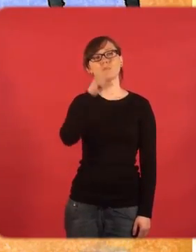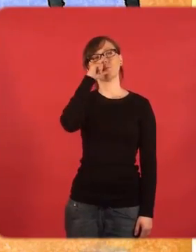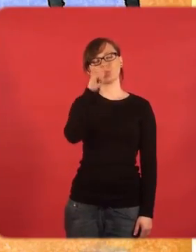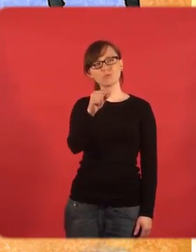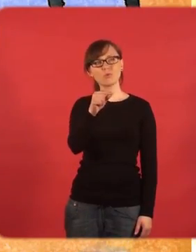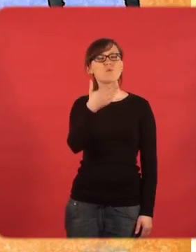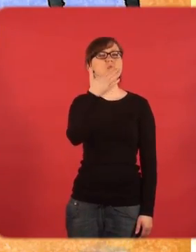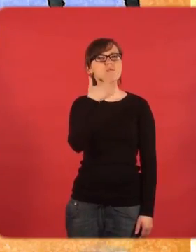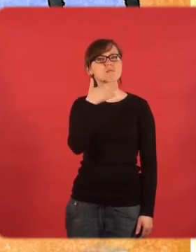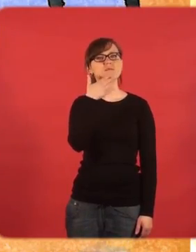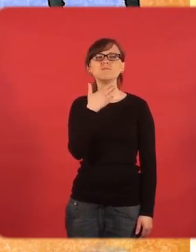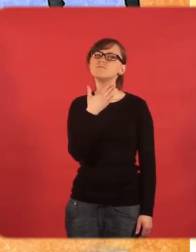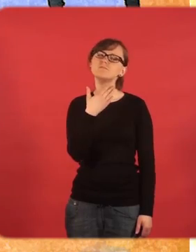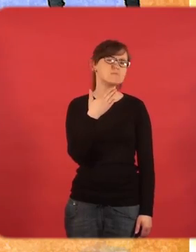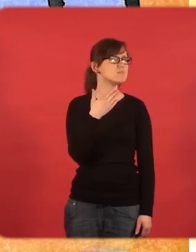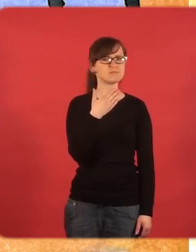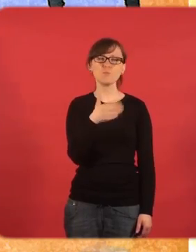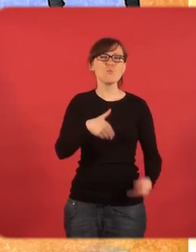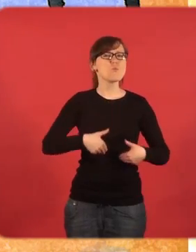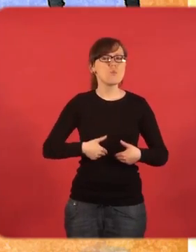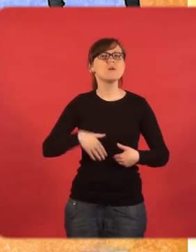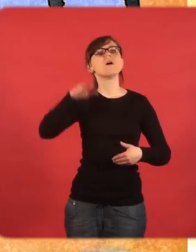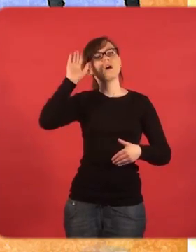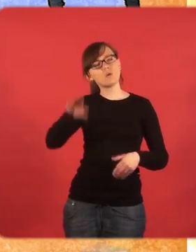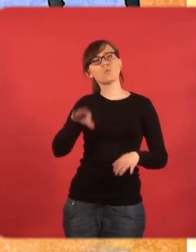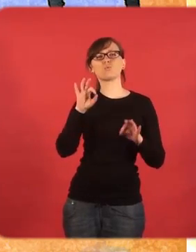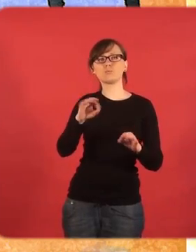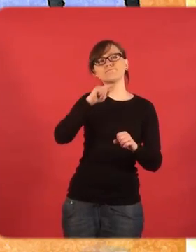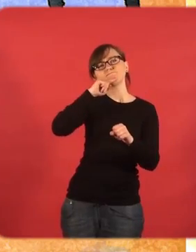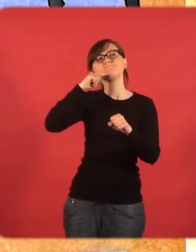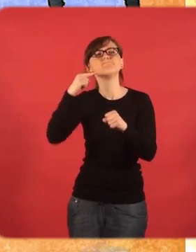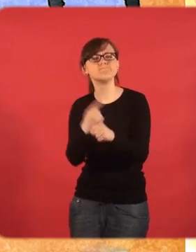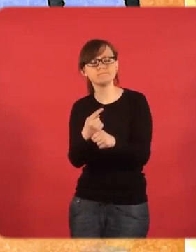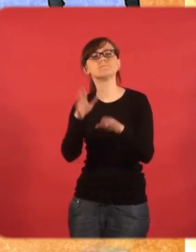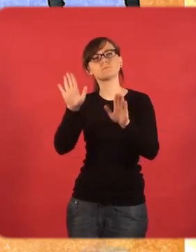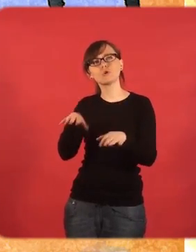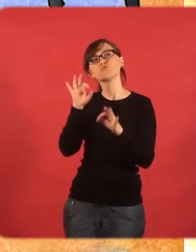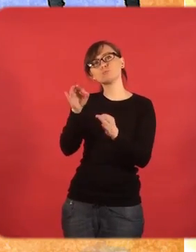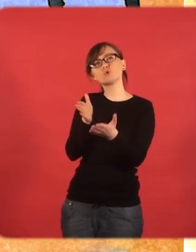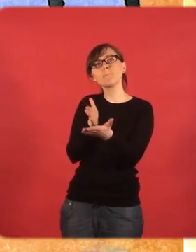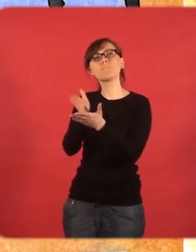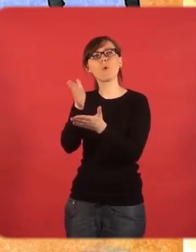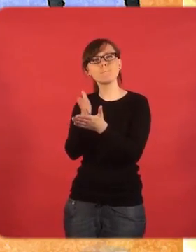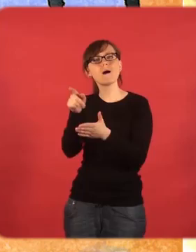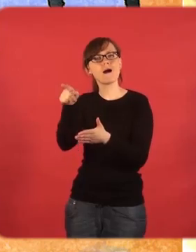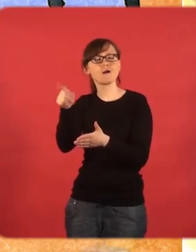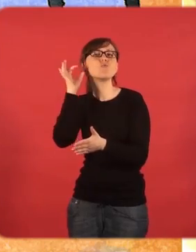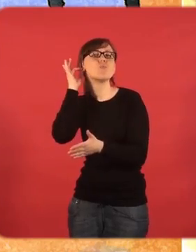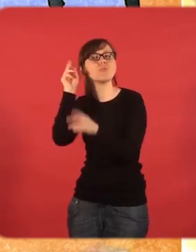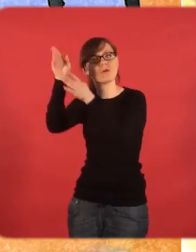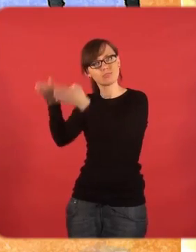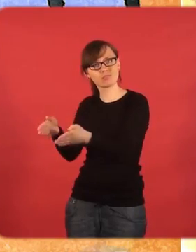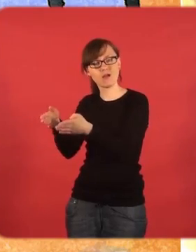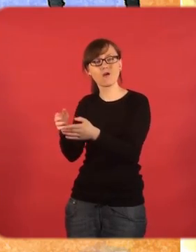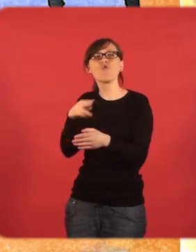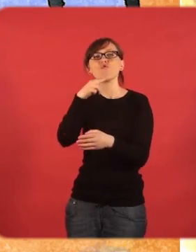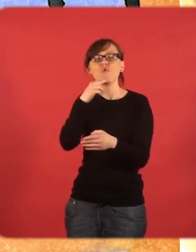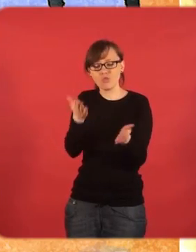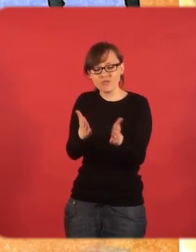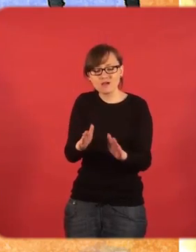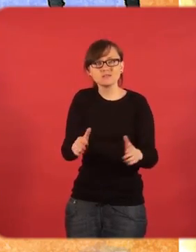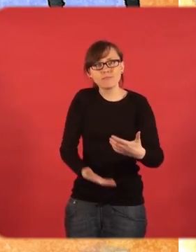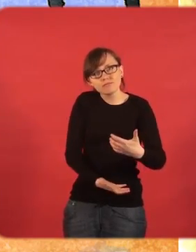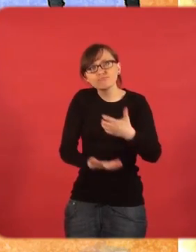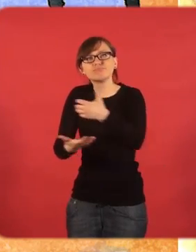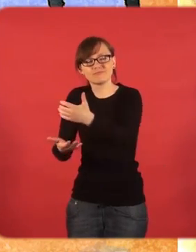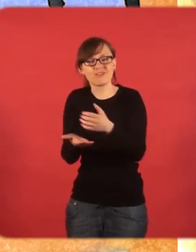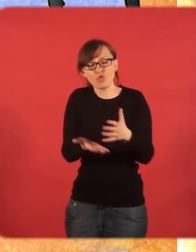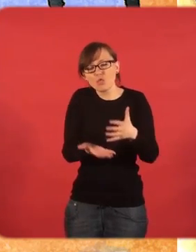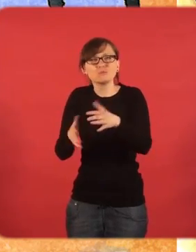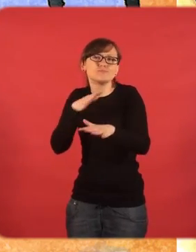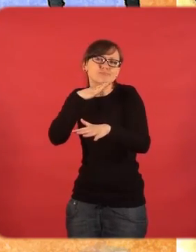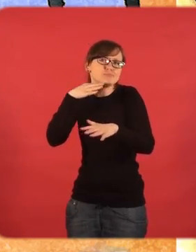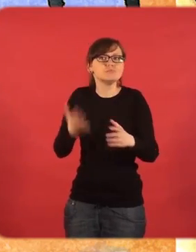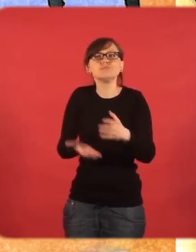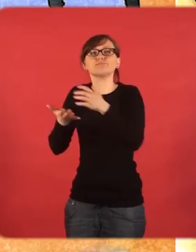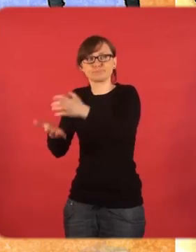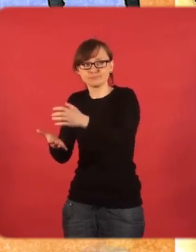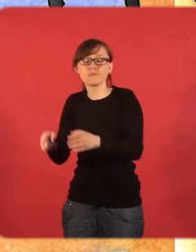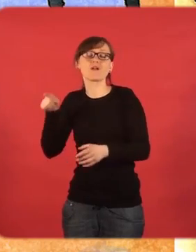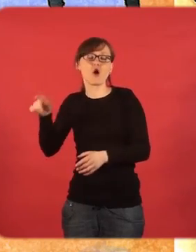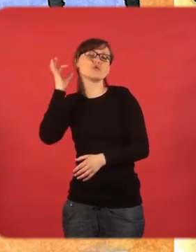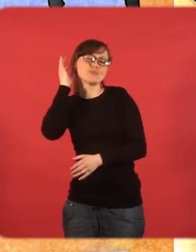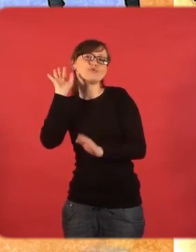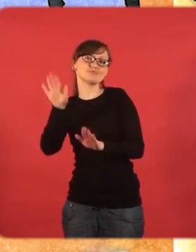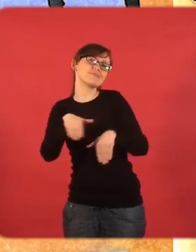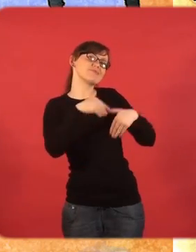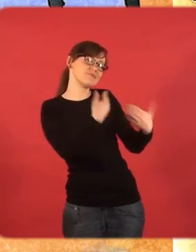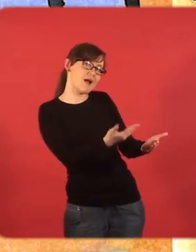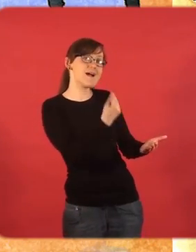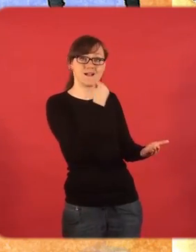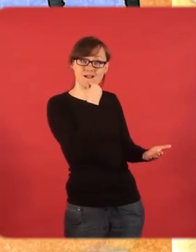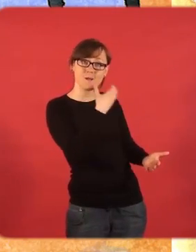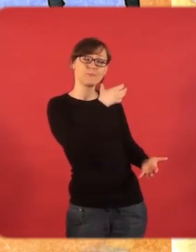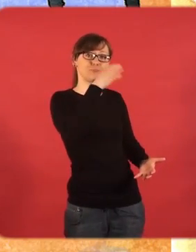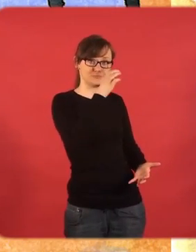W końcu zgodził się pomóc nieść dzban wody pewnej kobiecie. W zamian za to mógł się napić i otrzymać jedzenie.